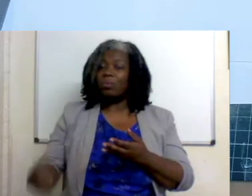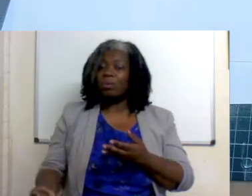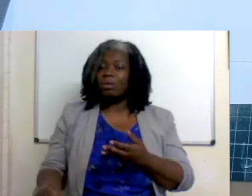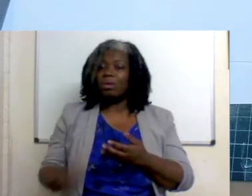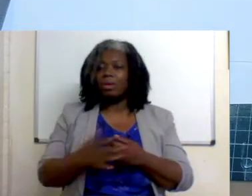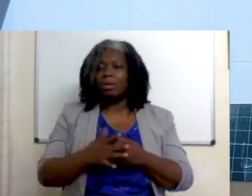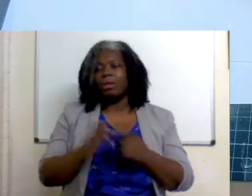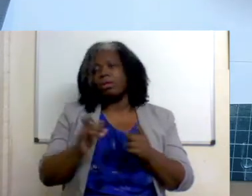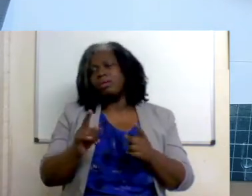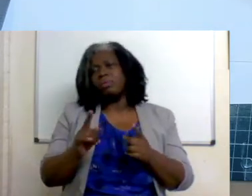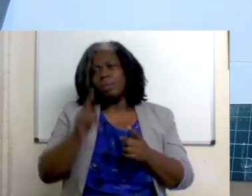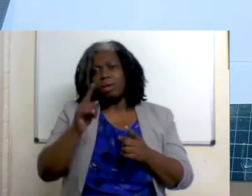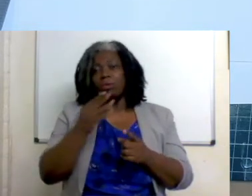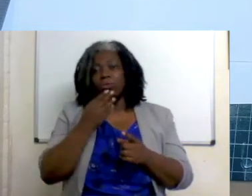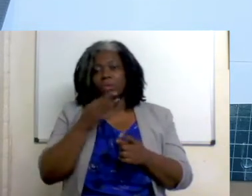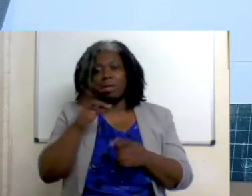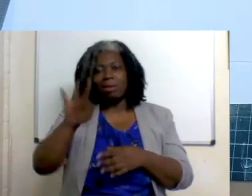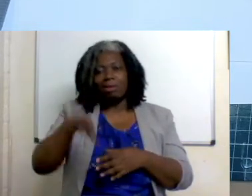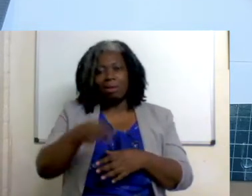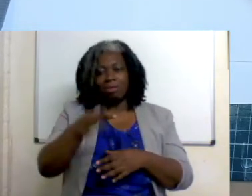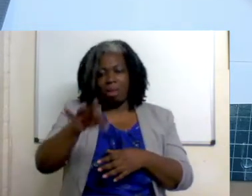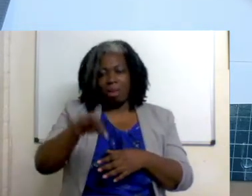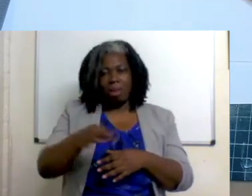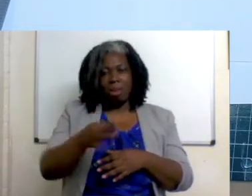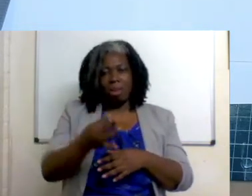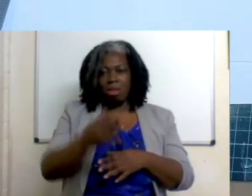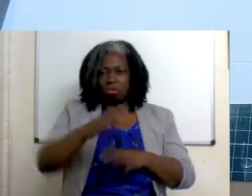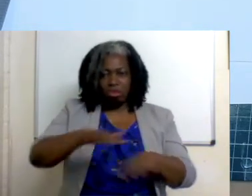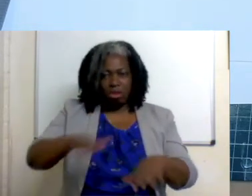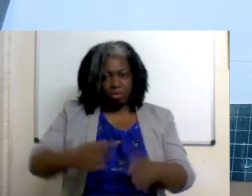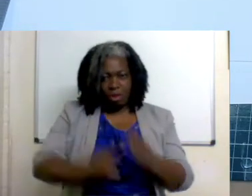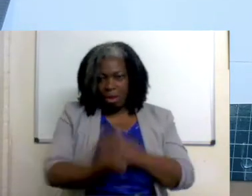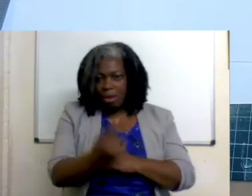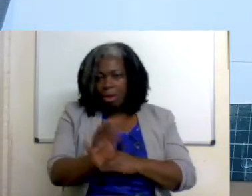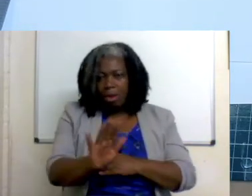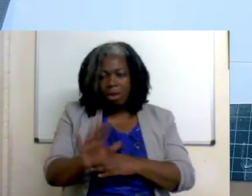mam uz nachystanou jehlu a asi budete potrebovat dospeleho, abyste to udelali.